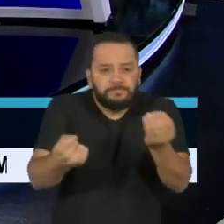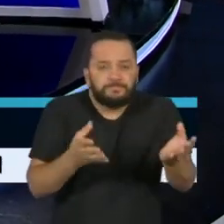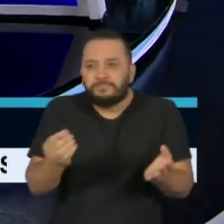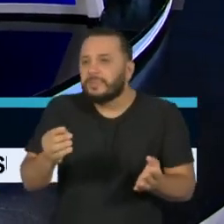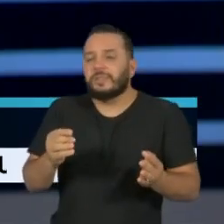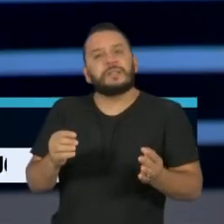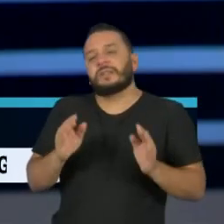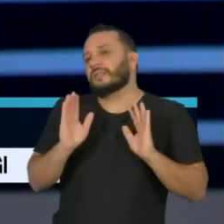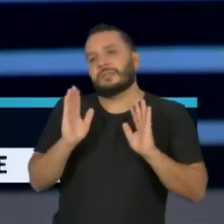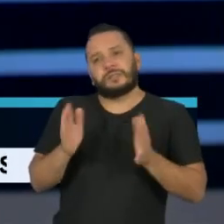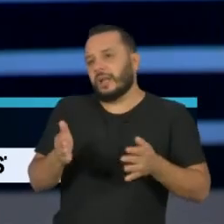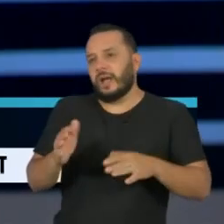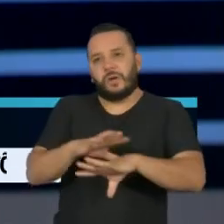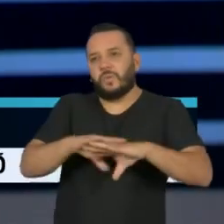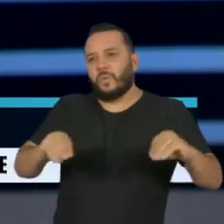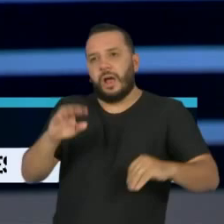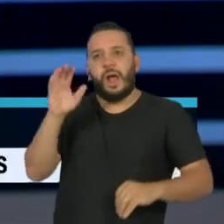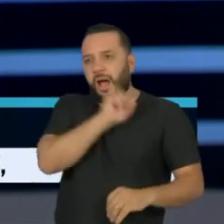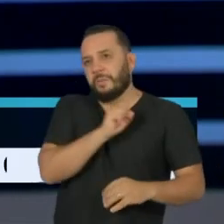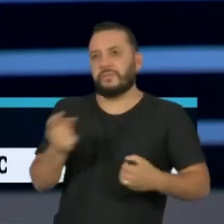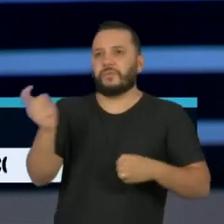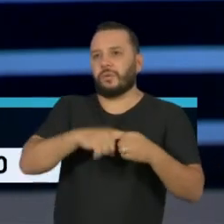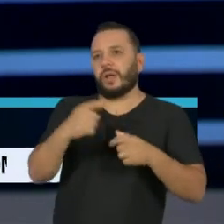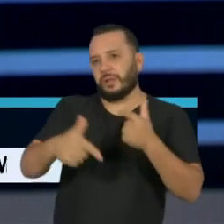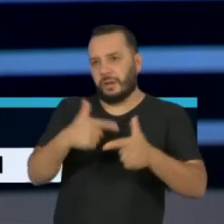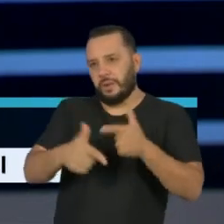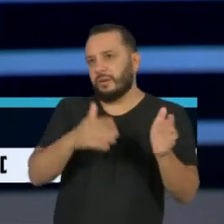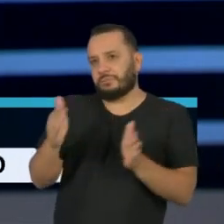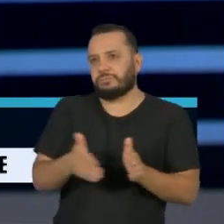a nossa população a voltar ao mercado de trabalho mais rapidamente.